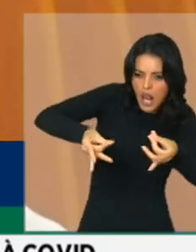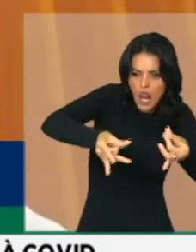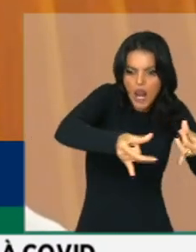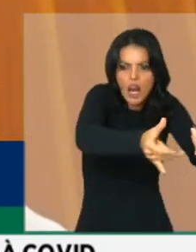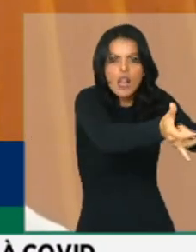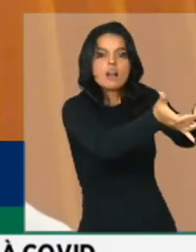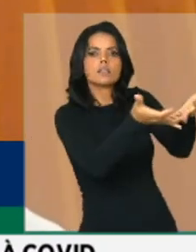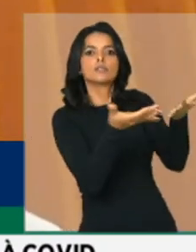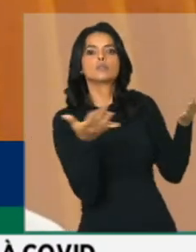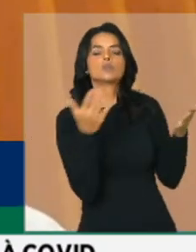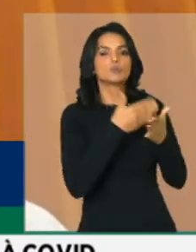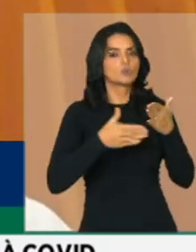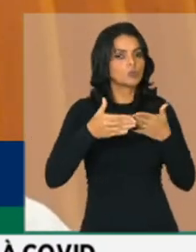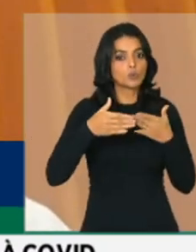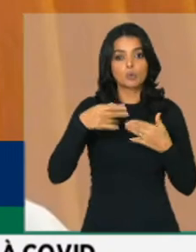AMBIENTAIS. MAS EU ESPERO, SINCERAMENTE, QUE DESTA VEZ